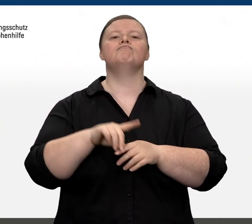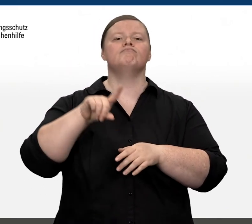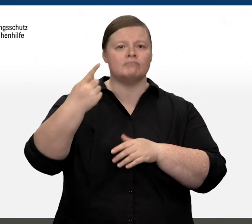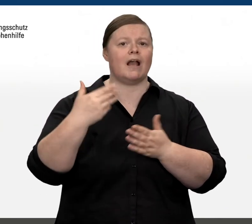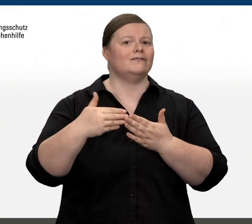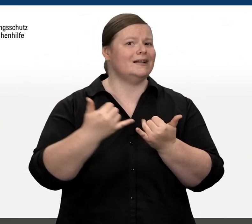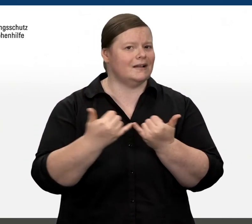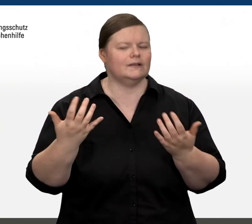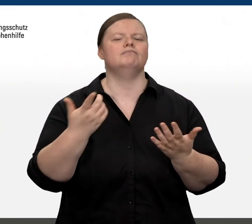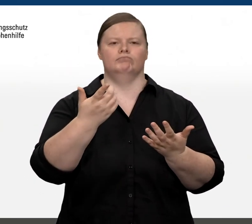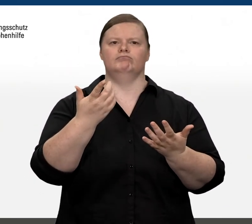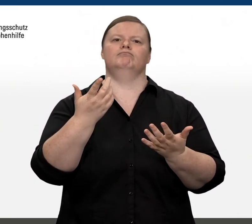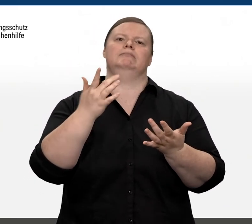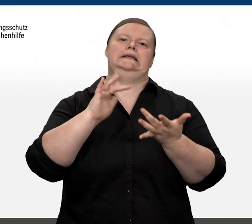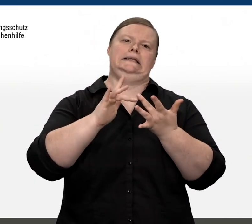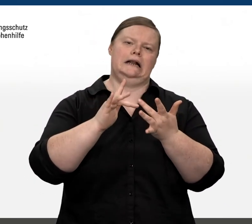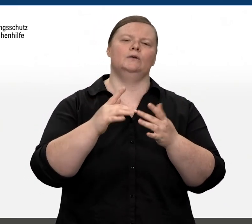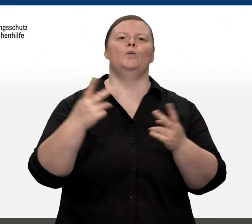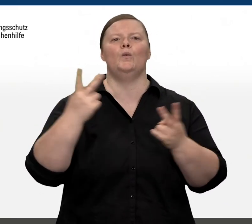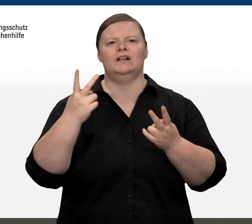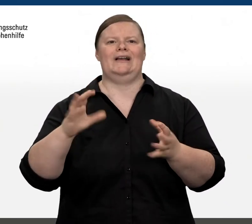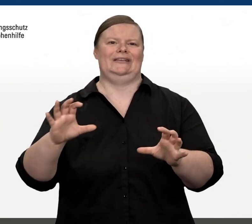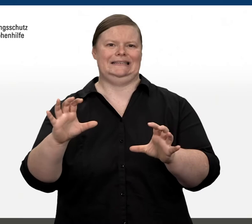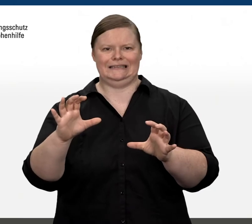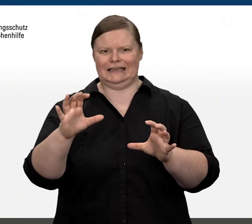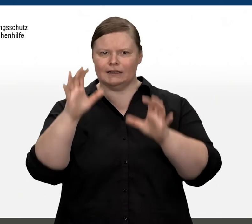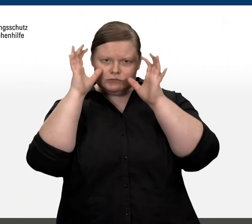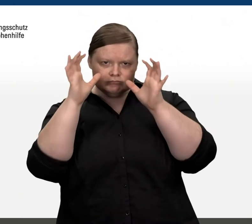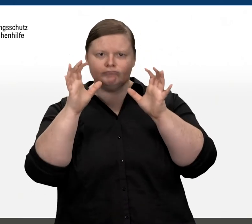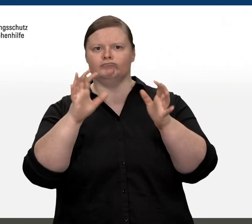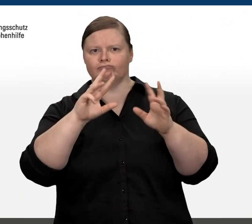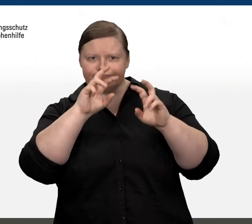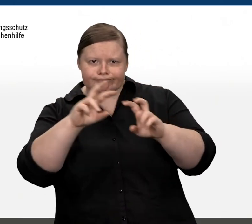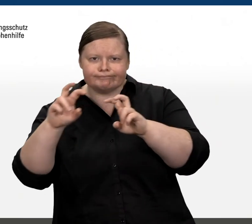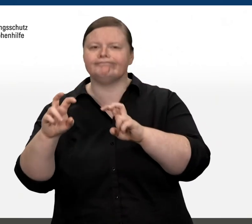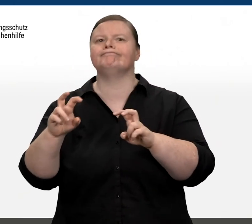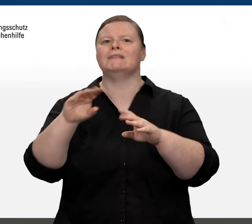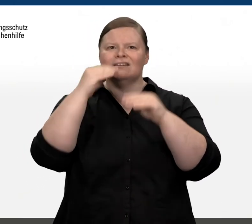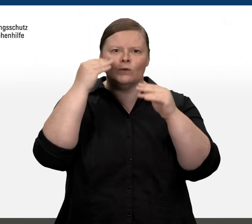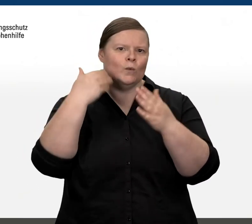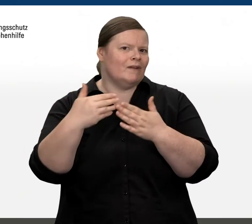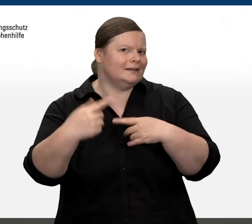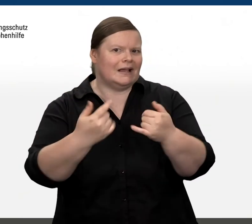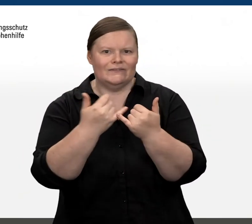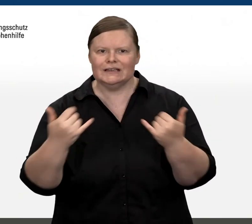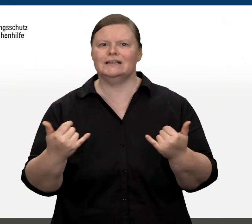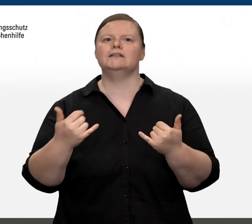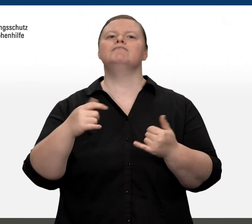Informieren Sie sich über Fernsehen oder Internet